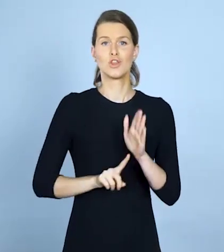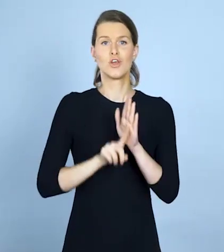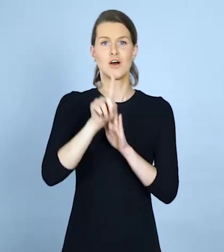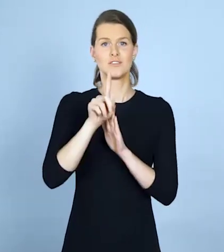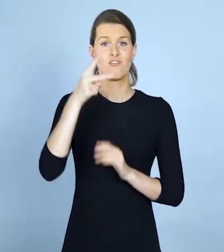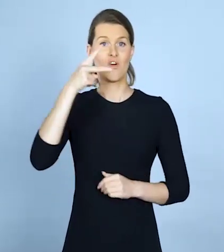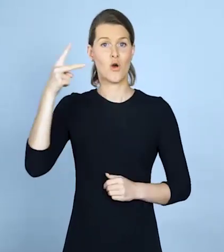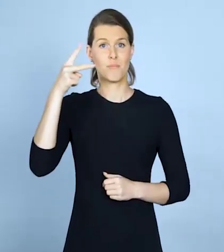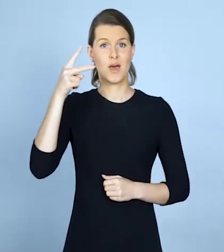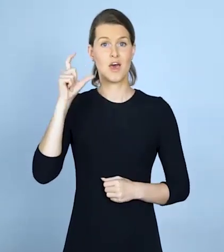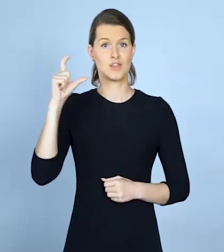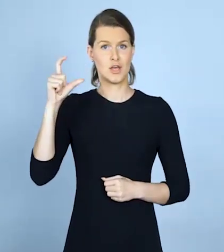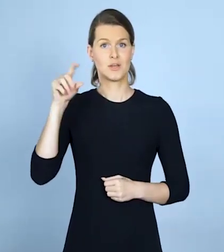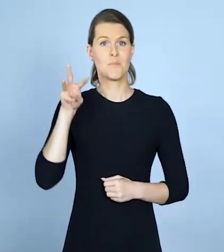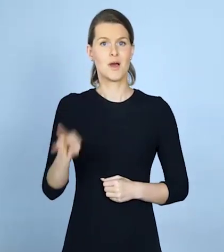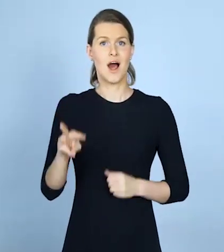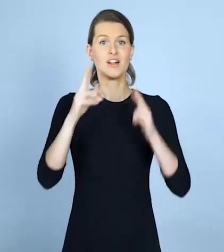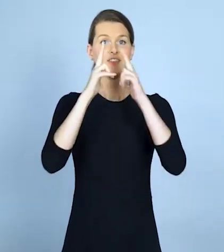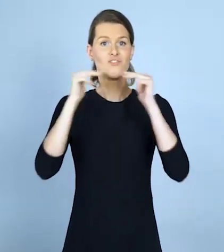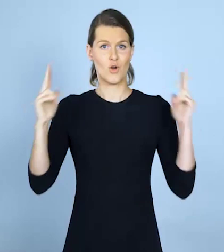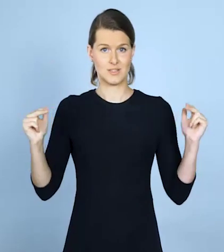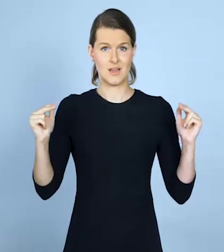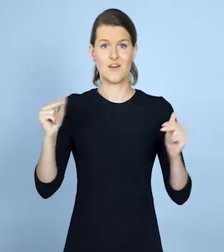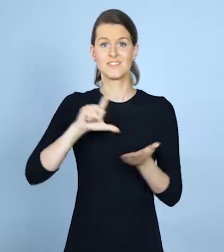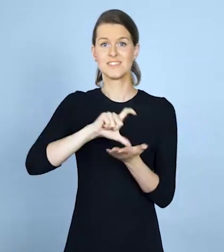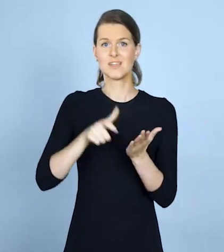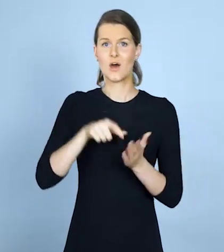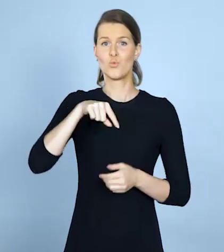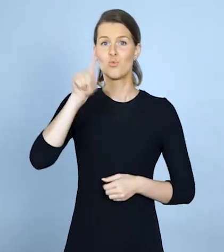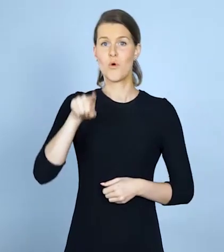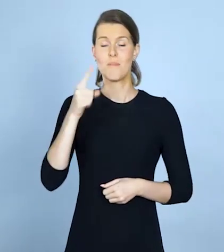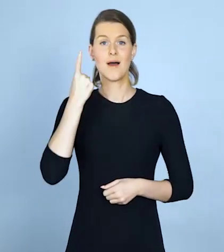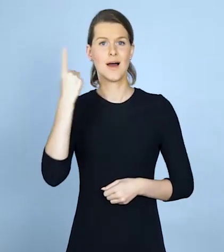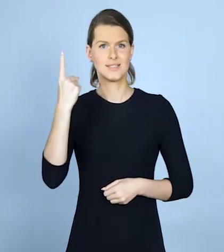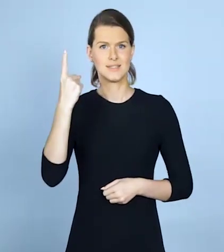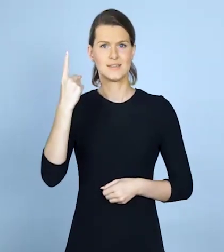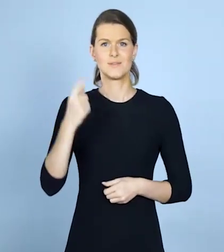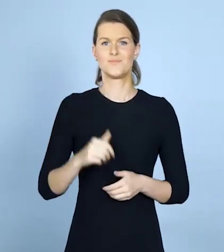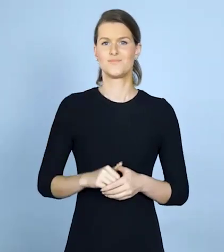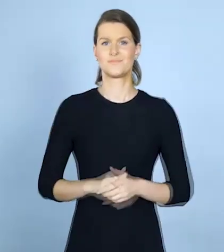начинается на 2 этаже Михайловского дворца, в зале № 1.